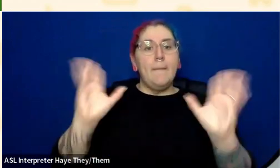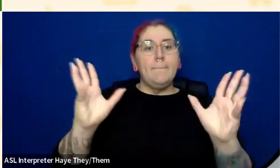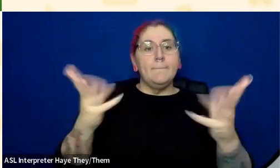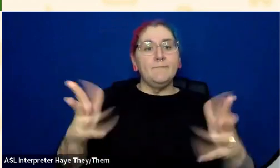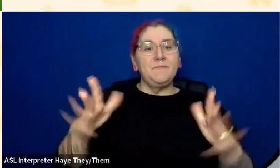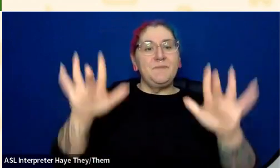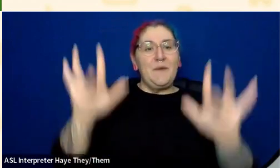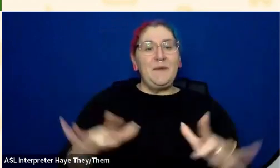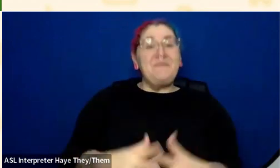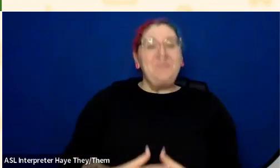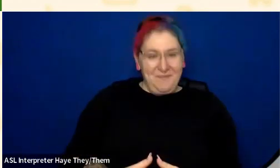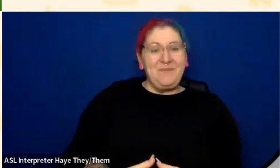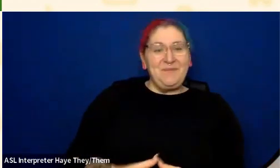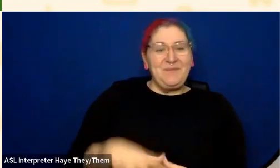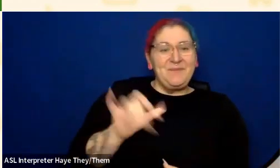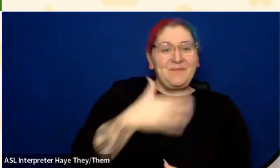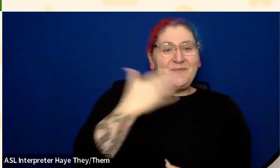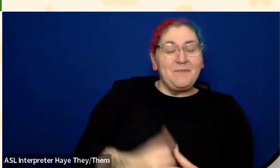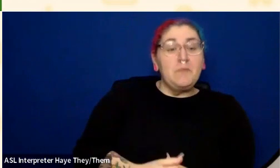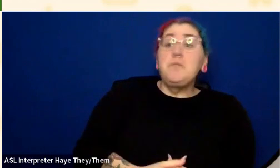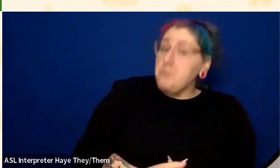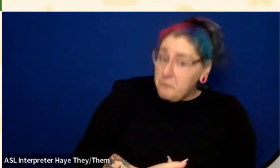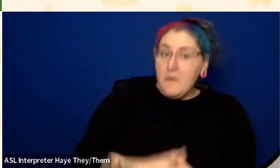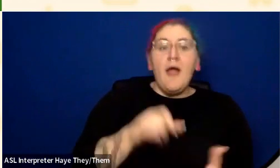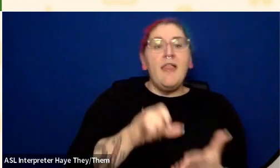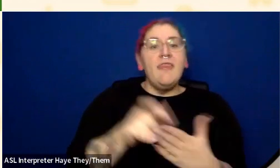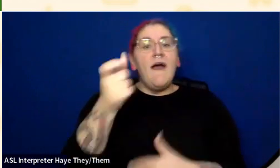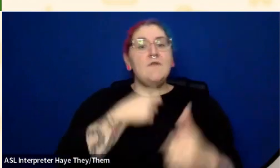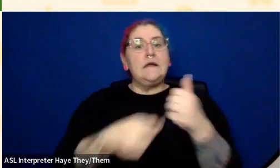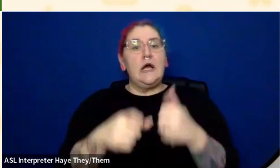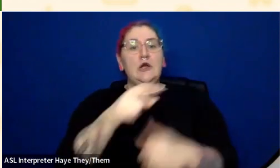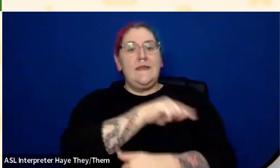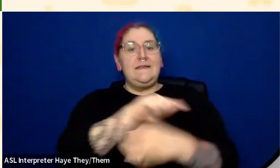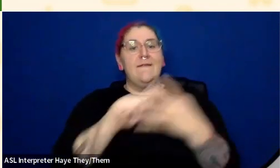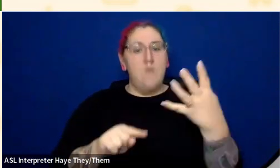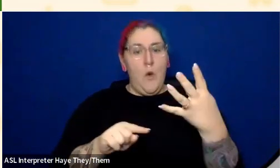Esto se enmarca dentro de los cuatro criterios de éxito que se describen aquí, dependiendo del tipo de animación que estés agregando.